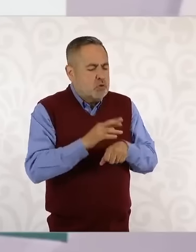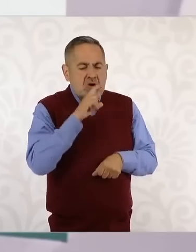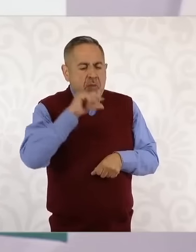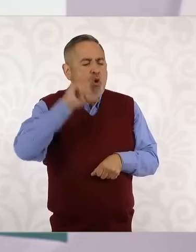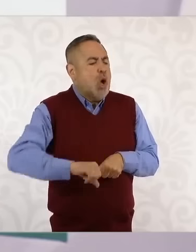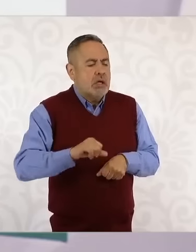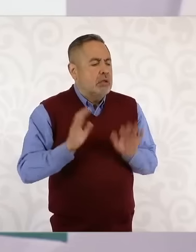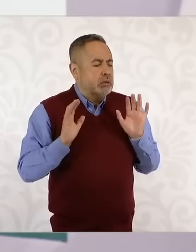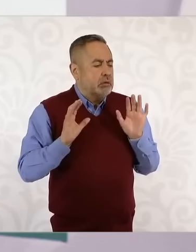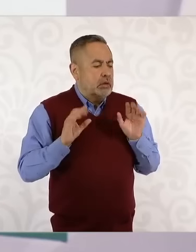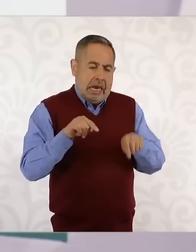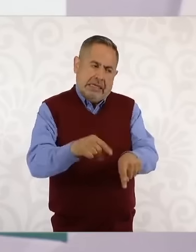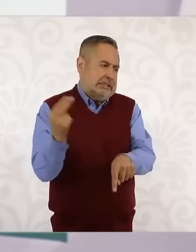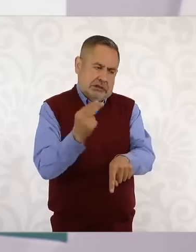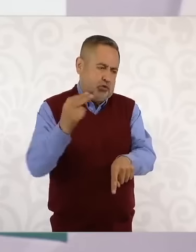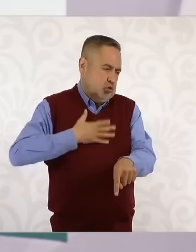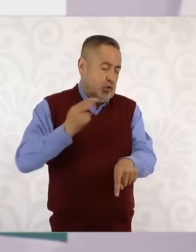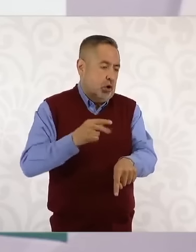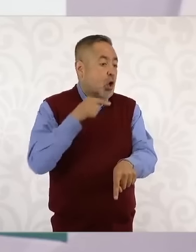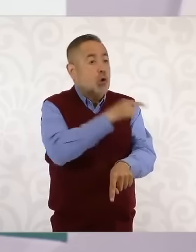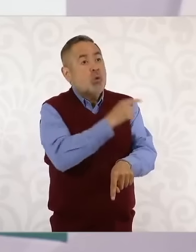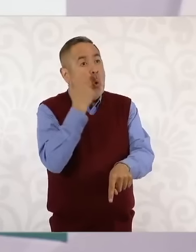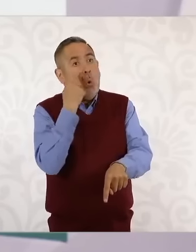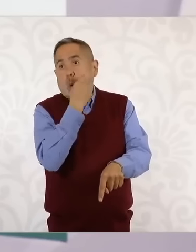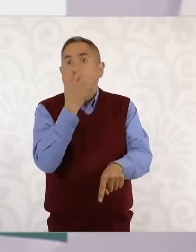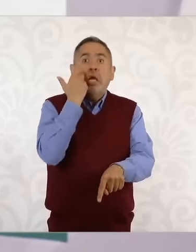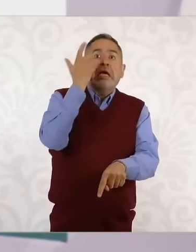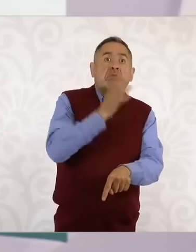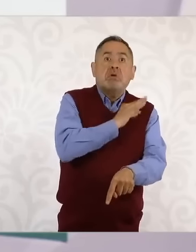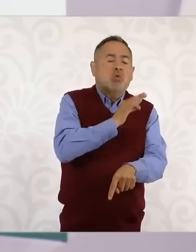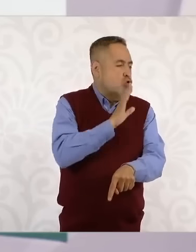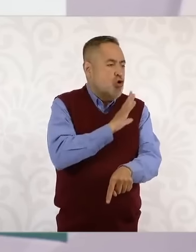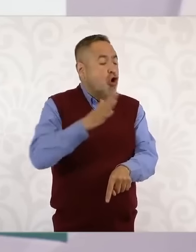donde necesita el país que generes, no donde a ti se te ocurra que es posible generar.